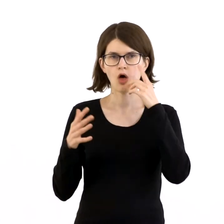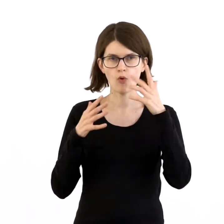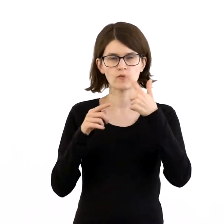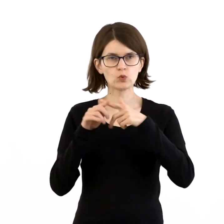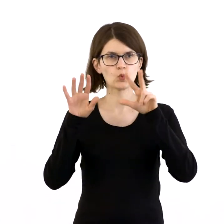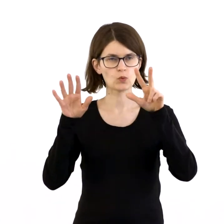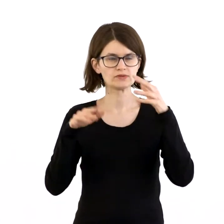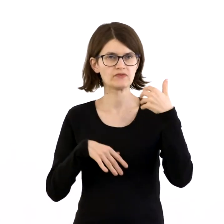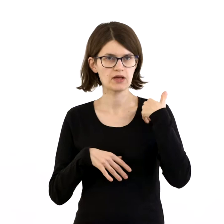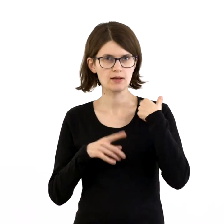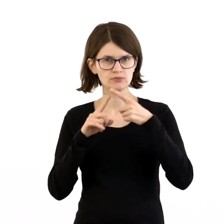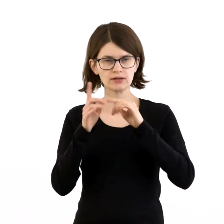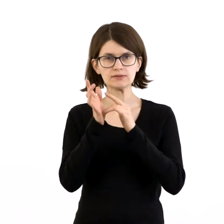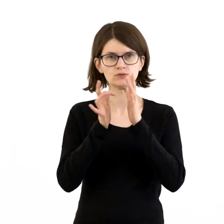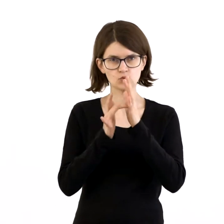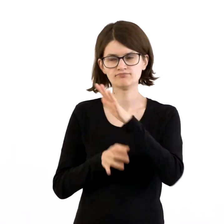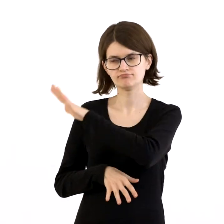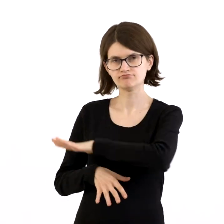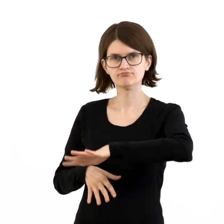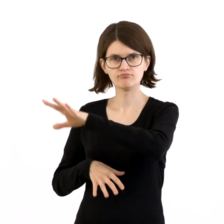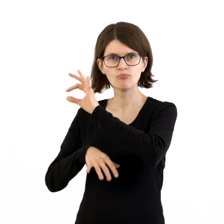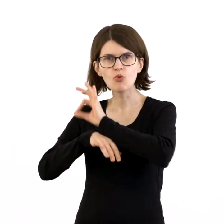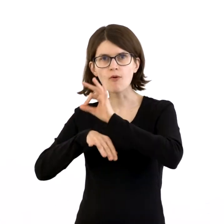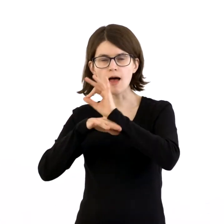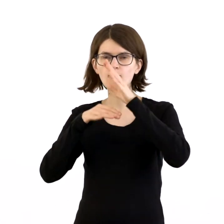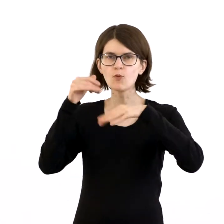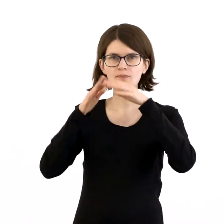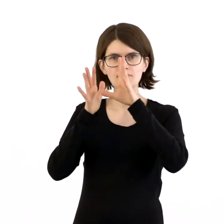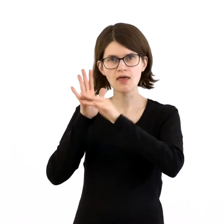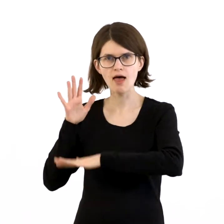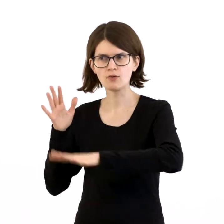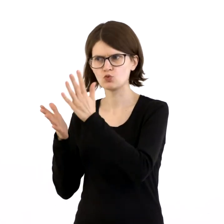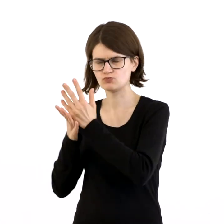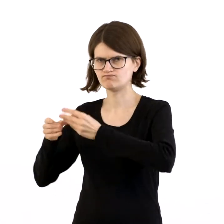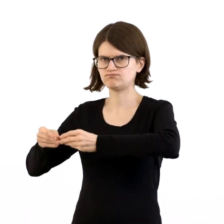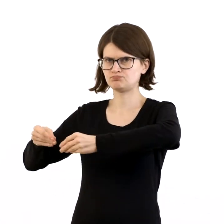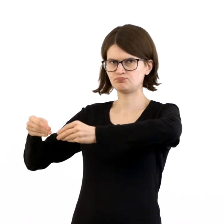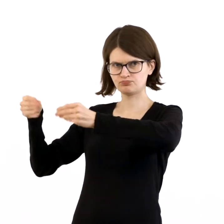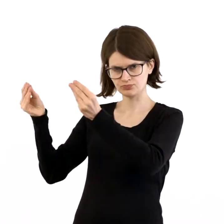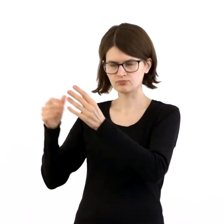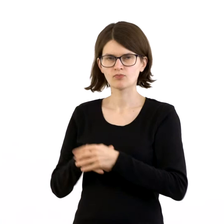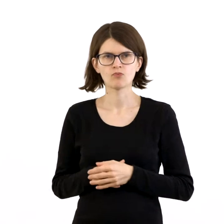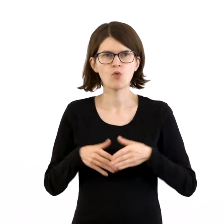Ok. XXVIII w. p.n.e. zaczyna się kształtować zespół cech sumeryjskiej urbanistyki miast.